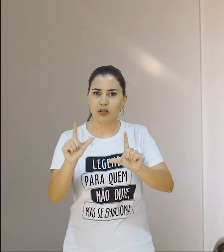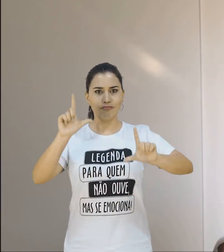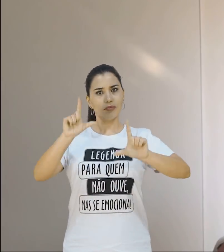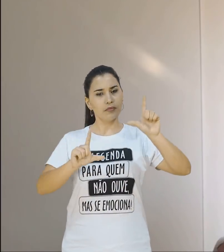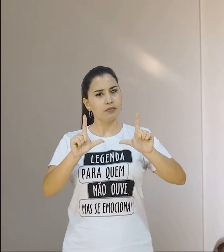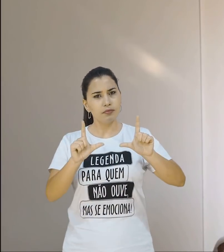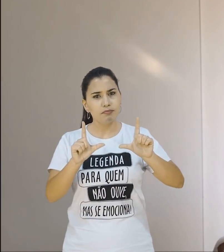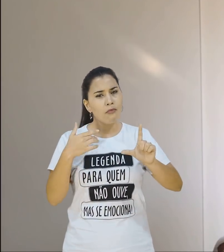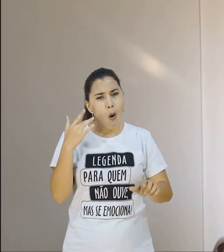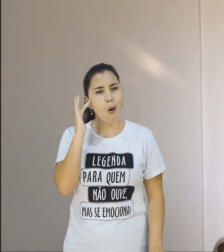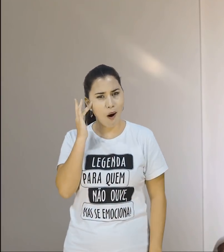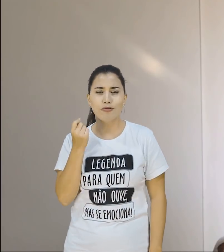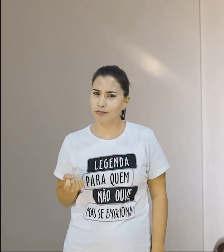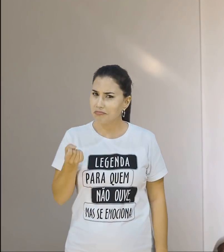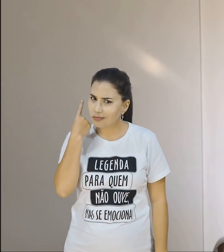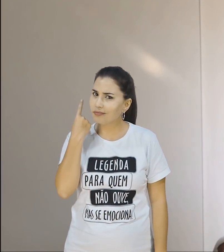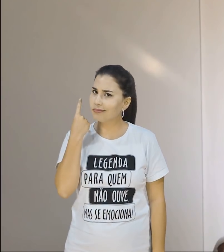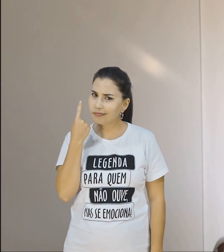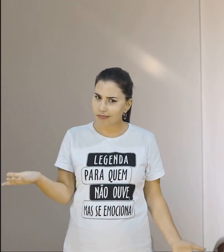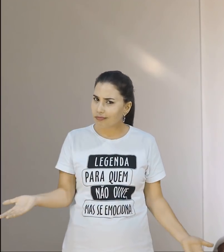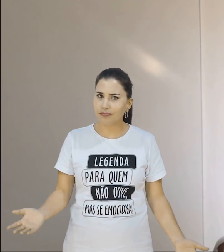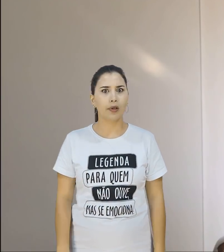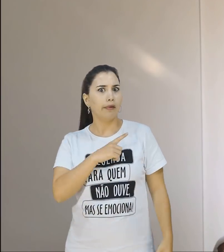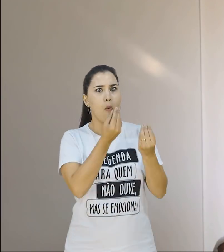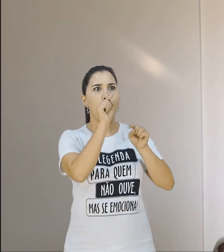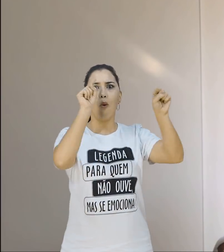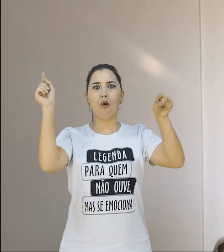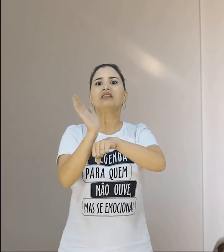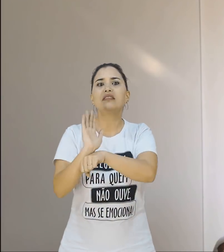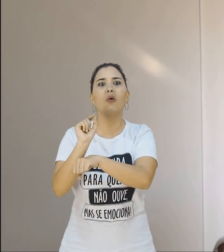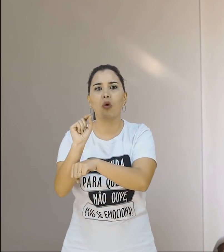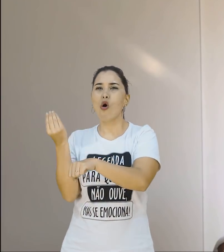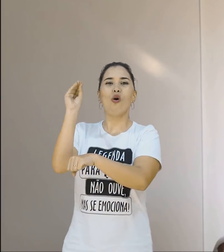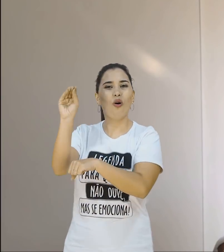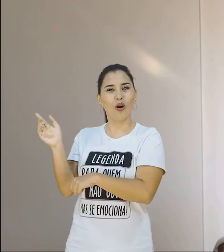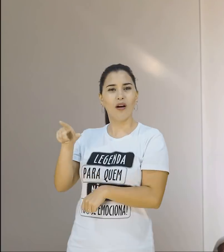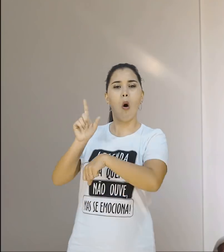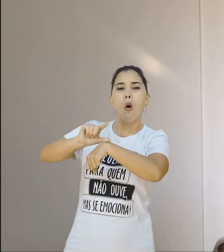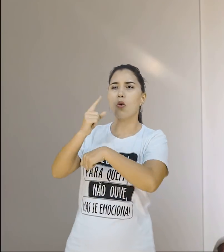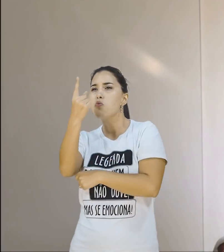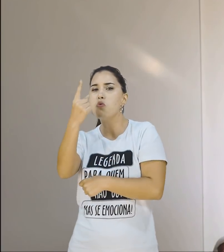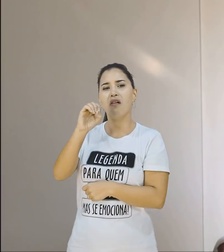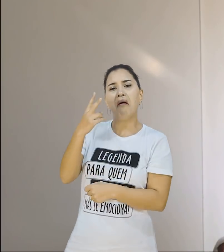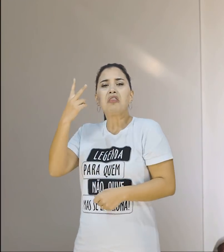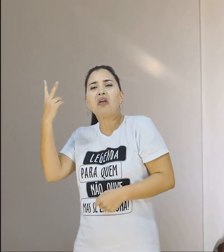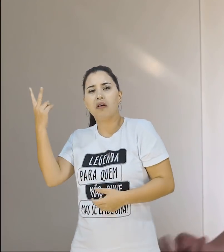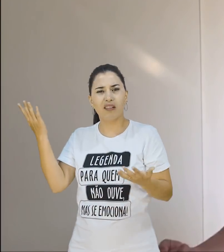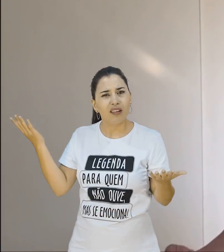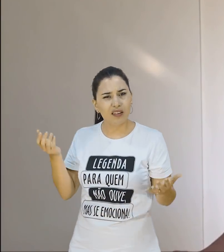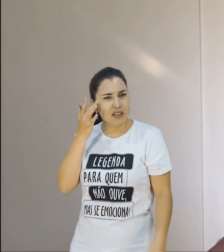O que eu acho bizarro. E muitos cinemas ainda colocam um ou dois horários,